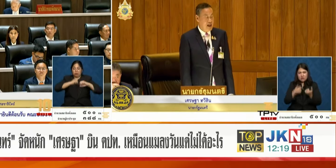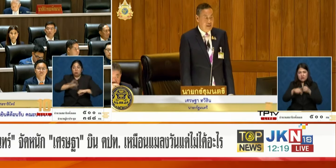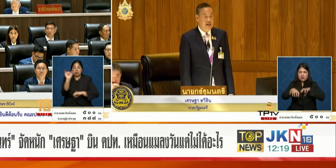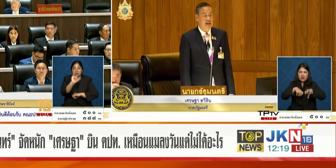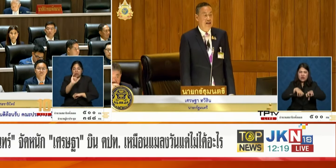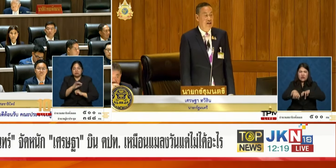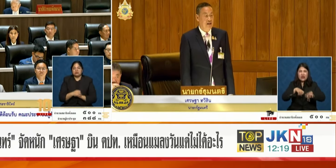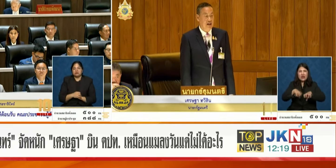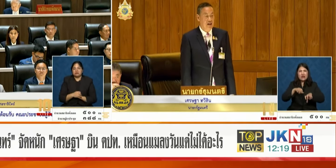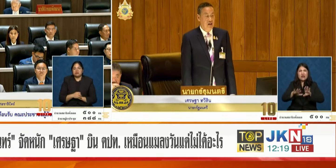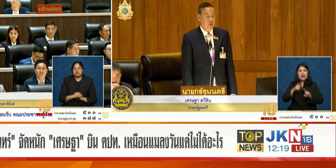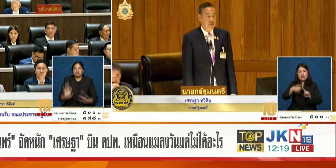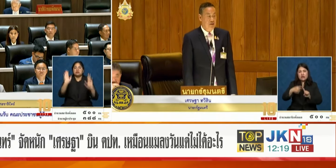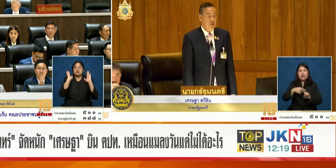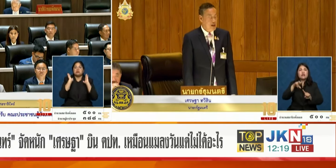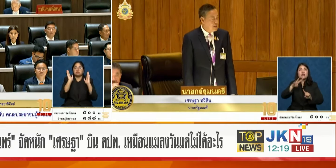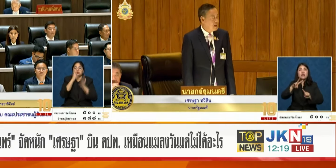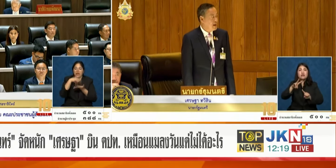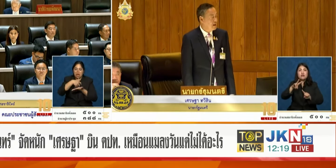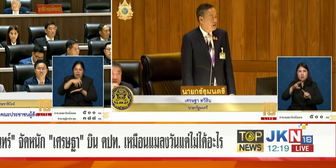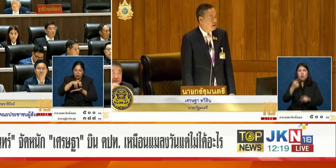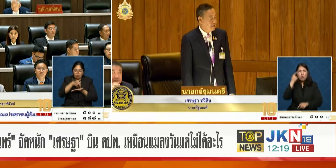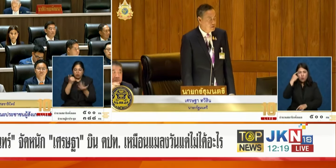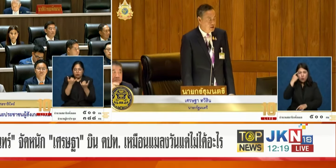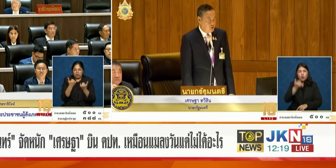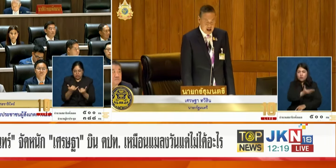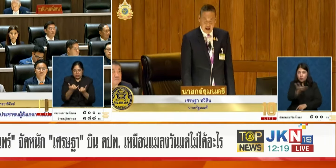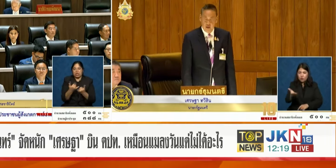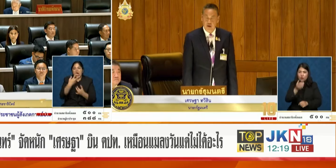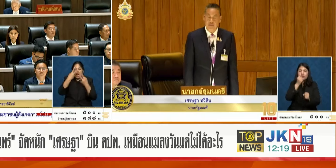โทษคนอื่นว่าทำไมก้าวไม่พ้นบุคคลนี้เสีย ทีเพราะคนที่ก้าวไม่พ้นคือท่านนายก